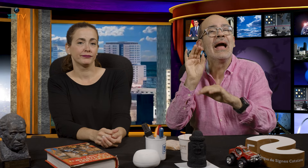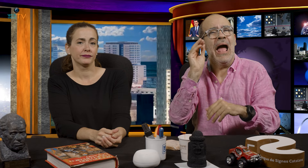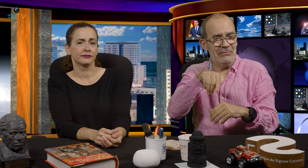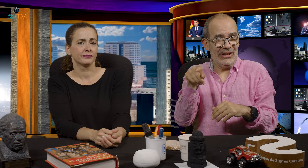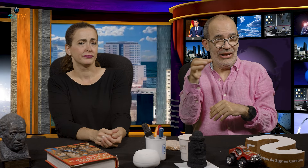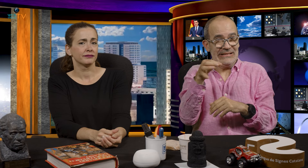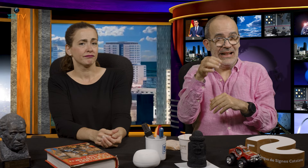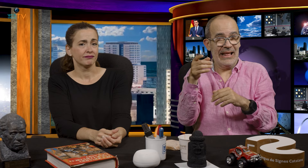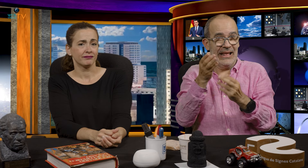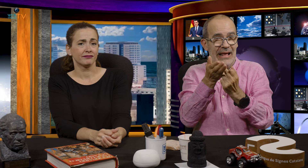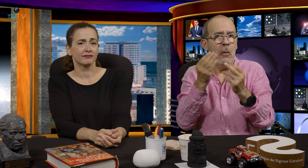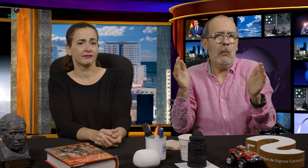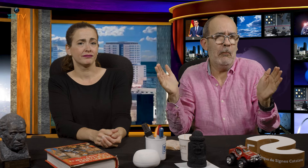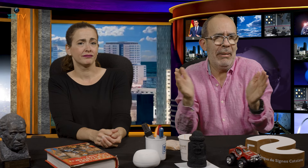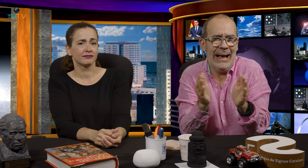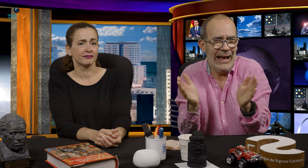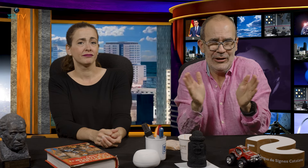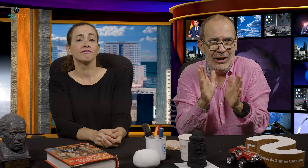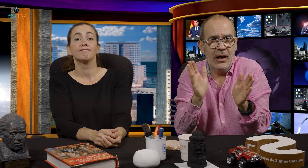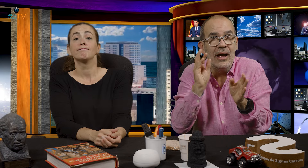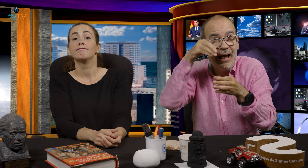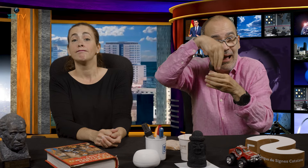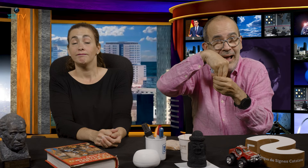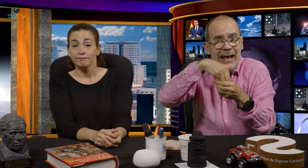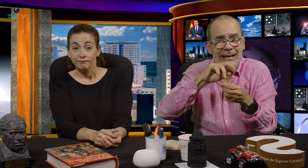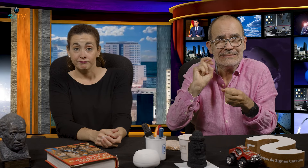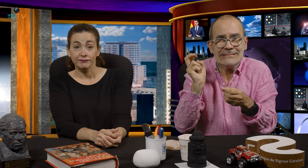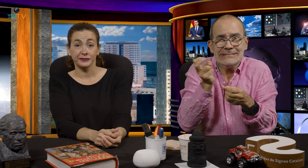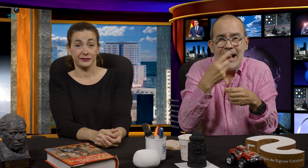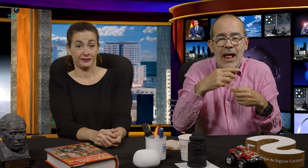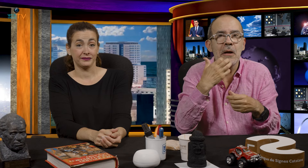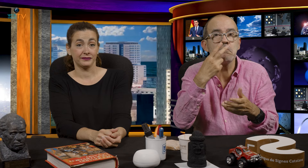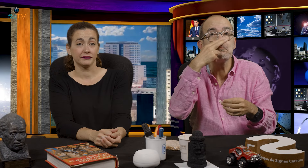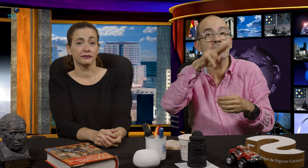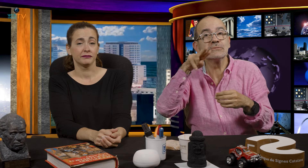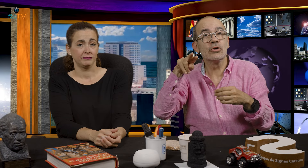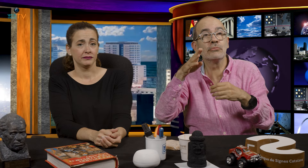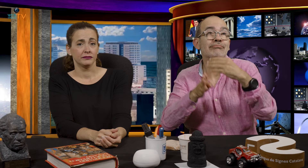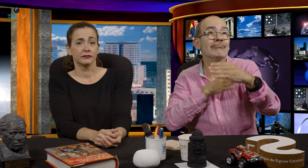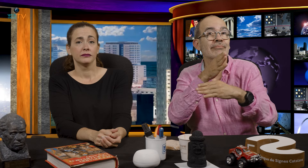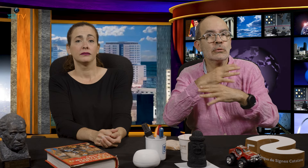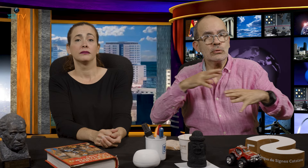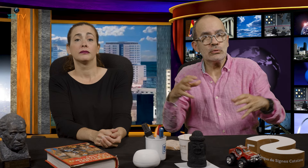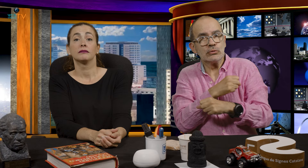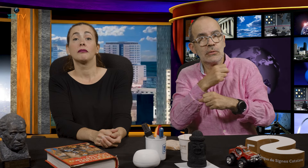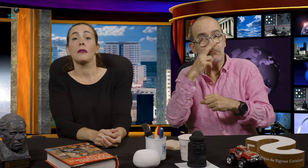Pero es que, además, se trata de una isla de dimensiones muy reducidas que tiene una gran variedad de oferta, como un museo que da miedo.